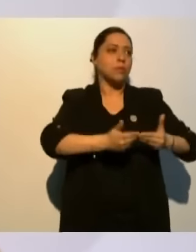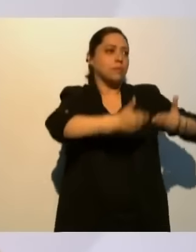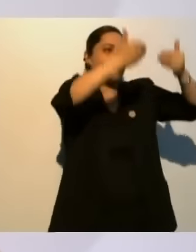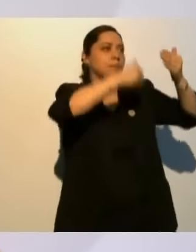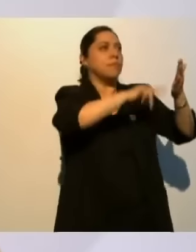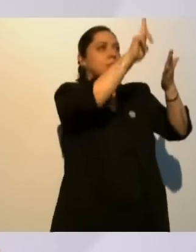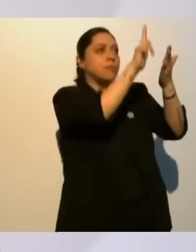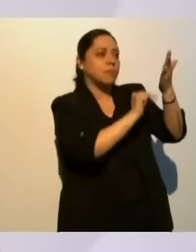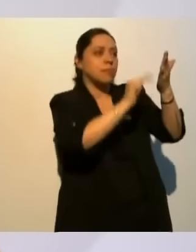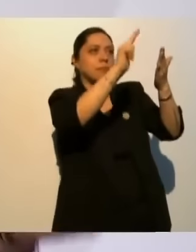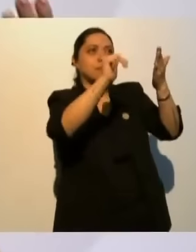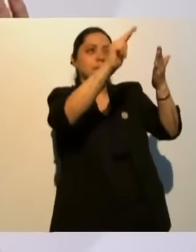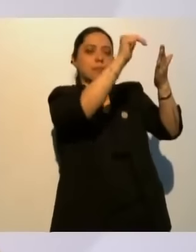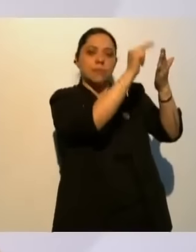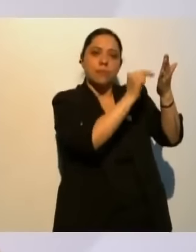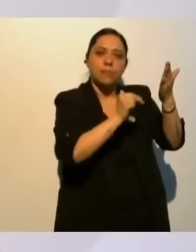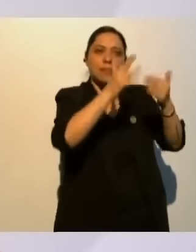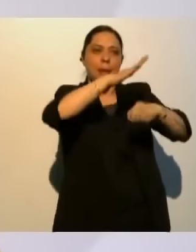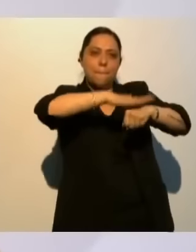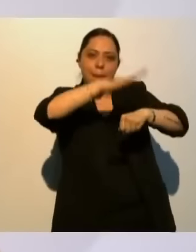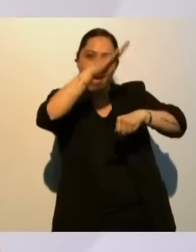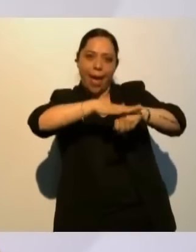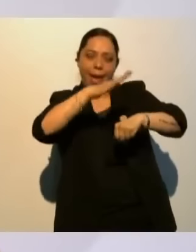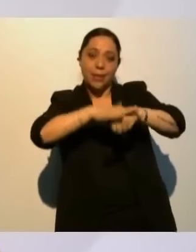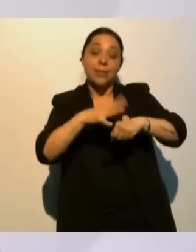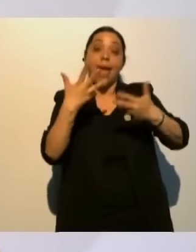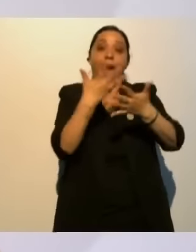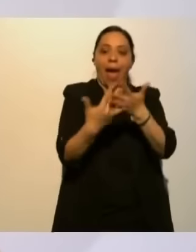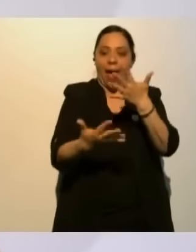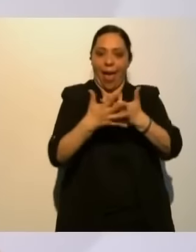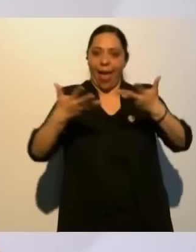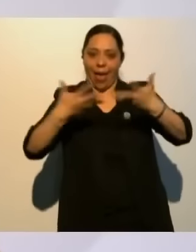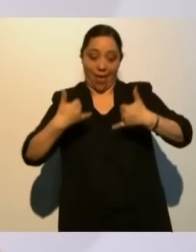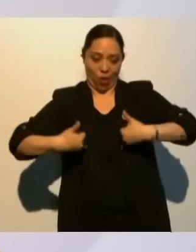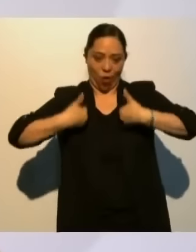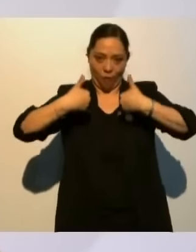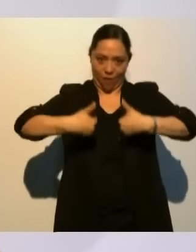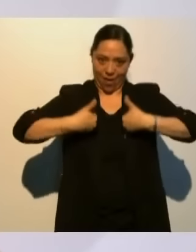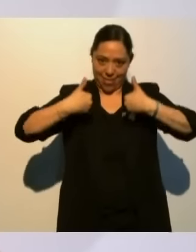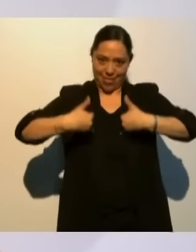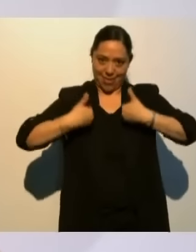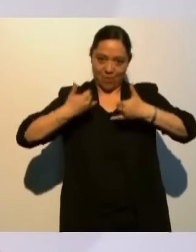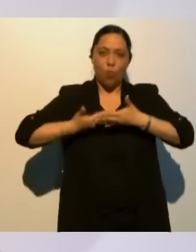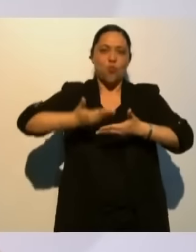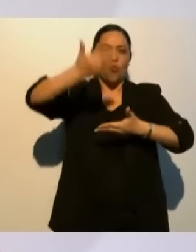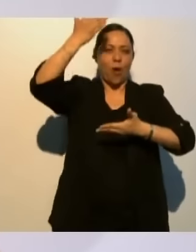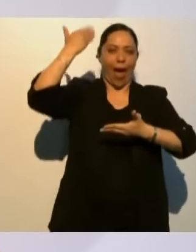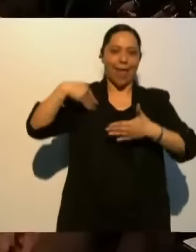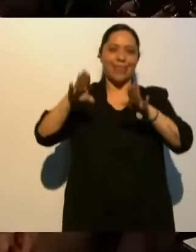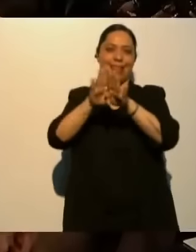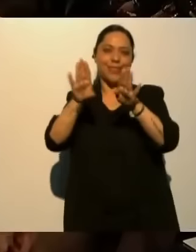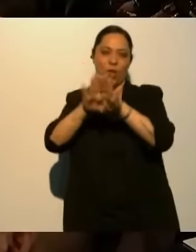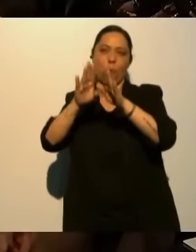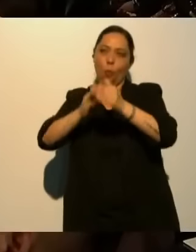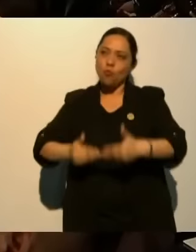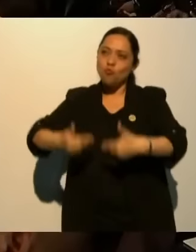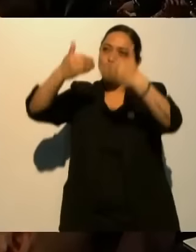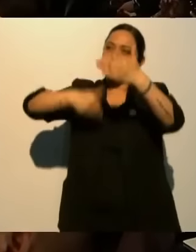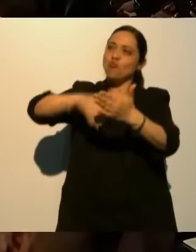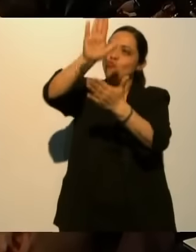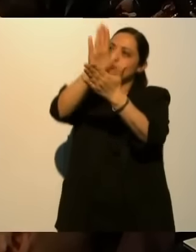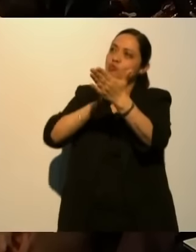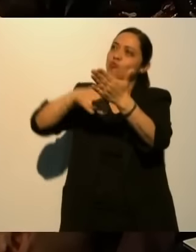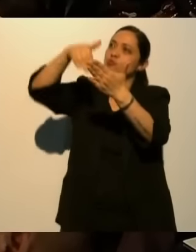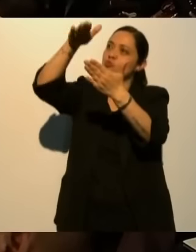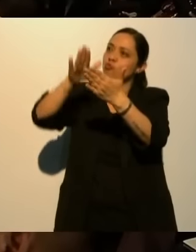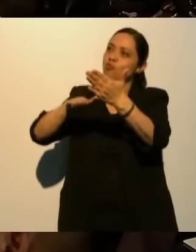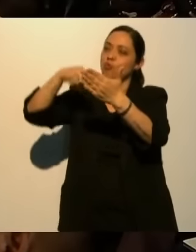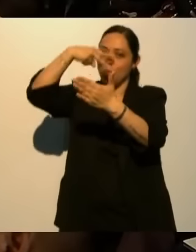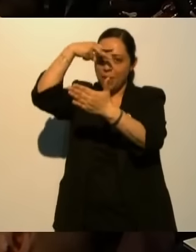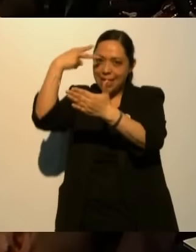México que tienen el legado del muralismo mexicano y que lo manifiestan en murales en las paredes